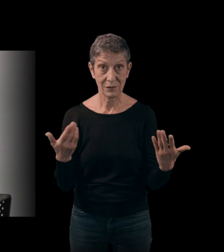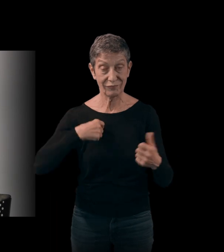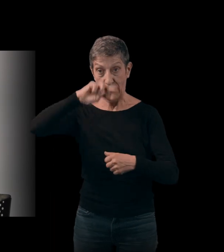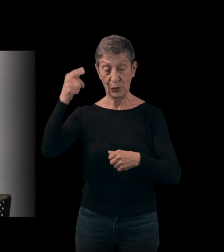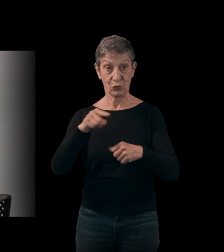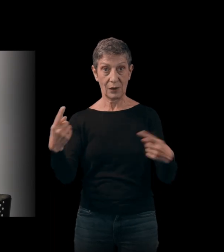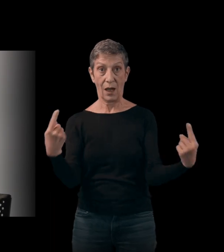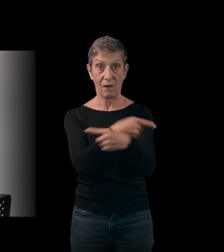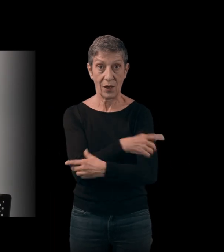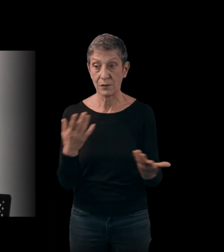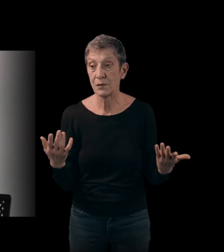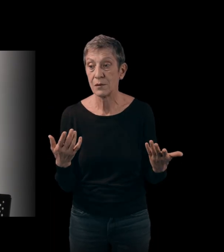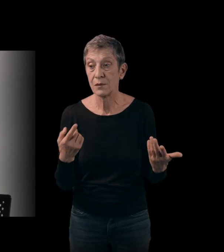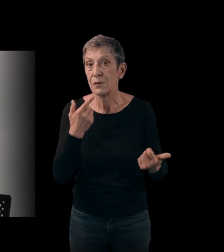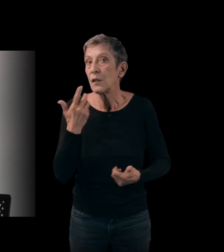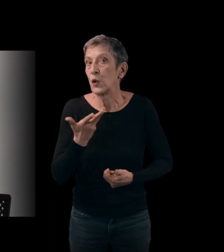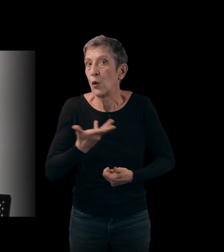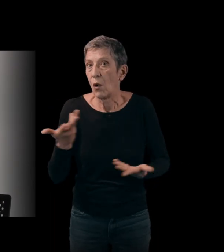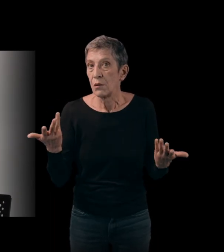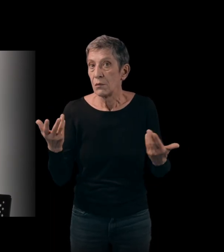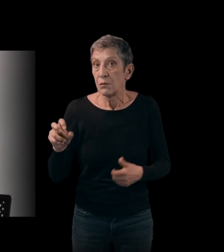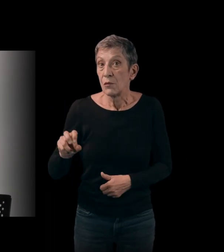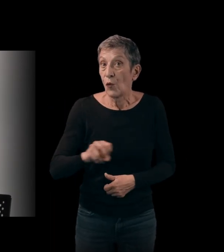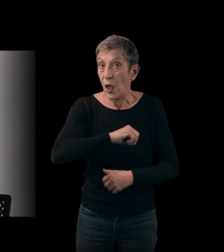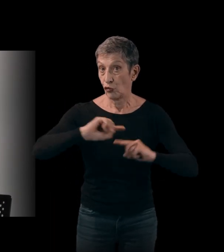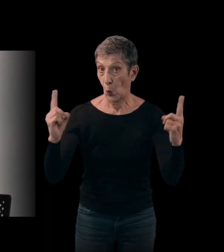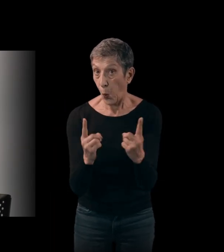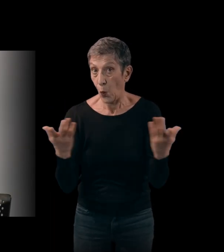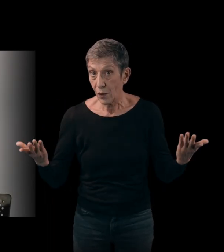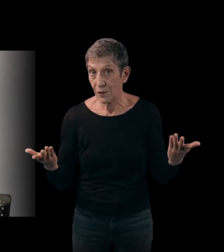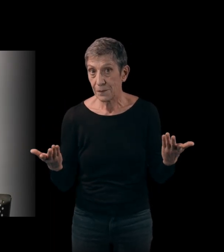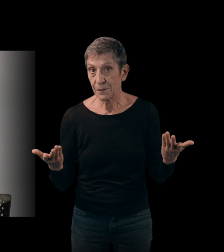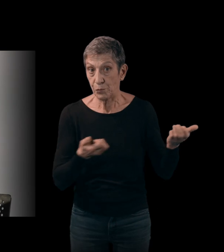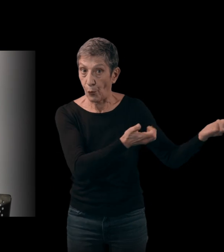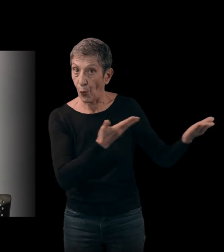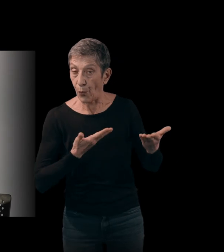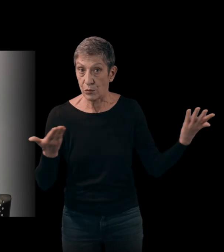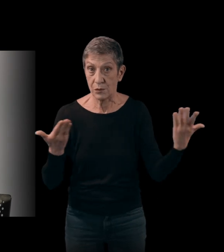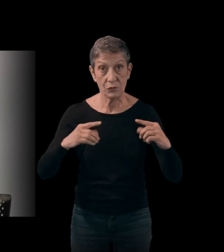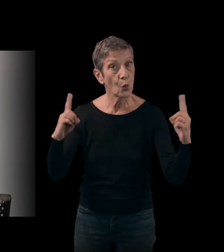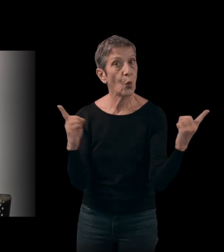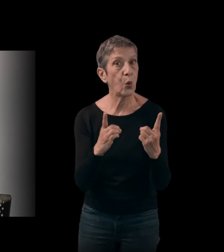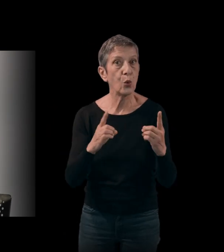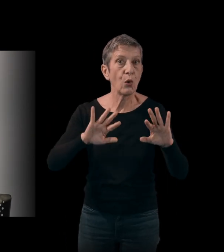C'est-à-dire que c'étaient des voyages assez courts, de l'ordre de deux grosses semaines.